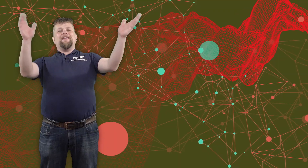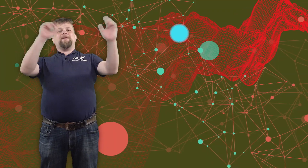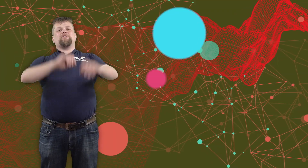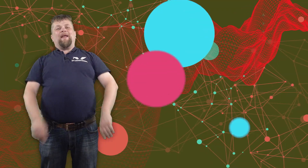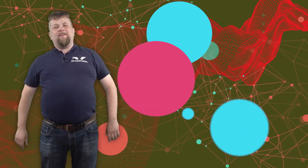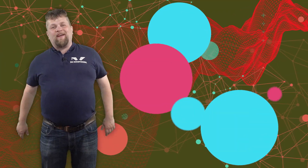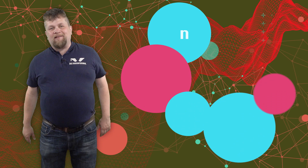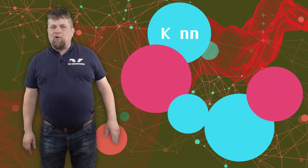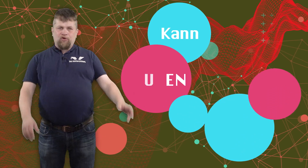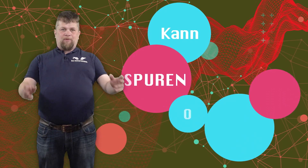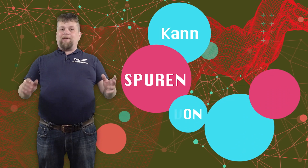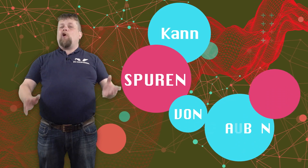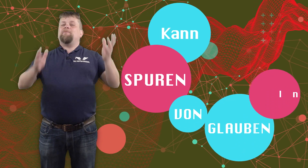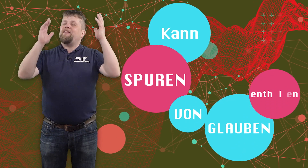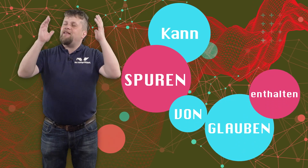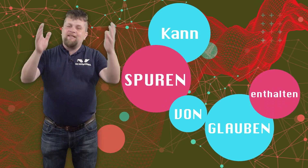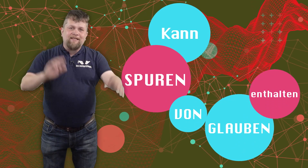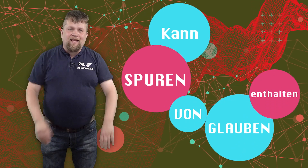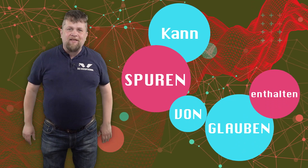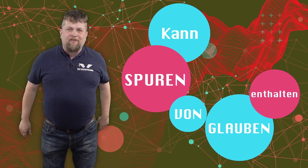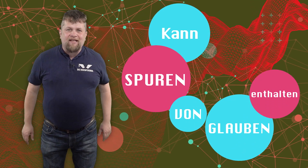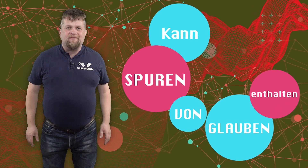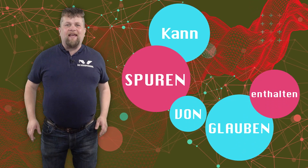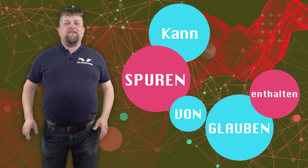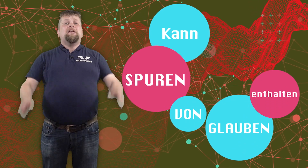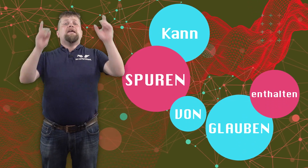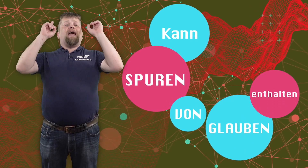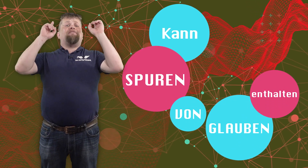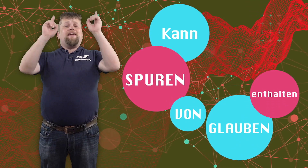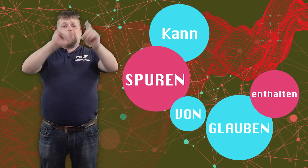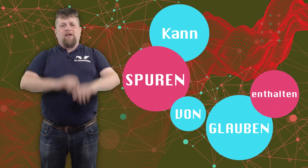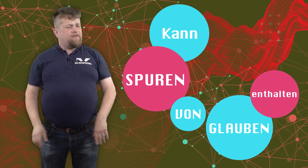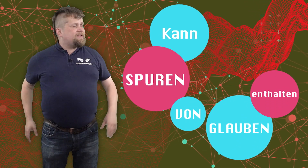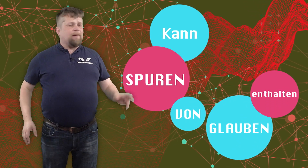Hier gibt es spannende Fakten rund um den Glauben, die ihr sicher nicht vergessen werdet. Erweitert euer Wissen,